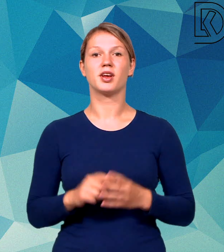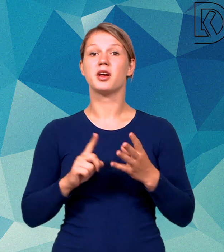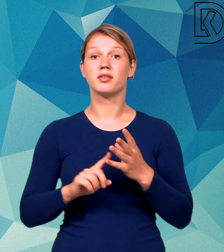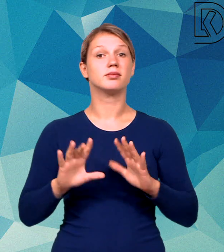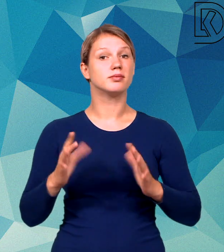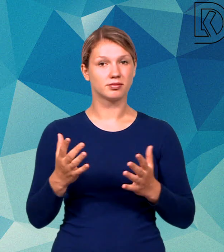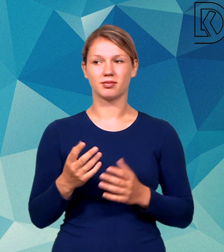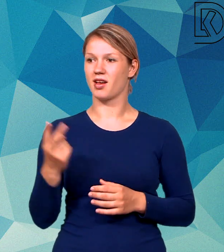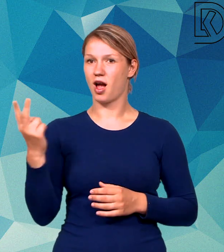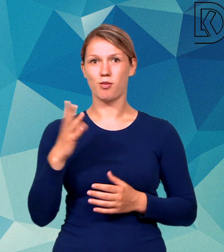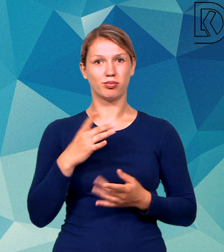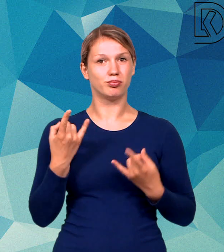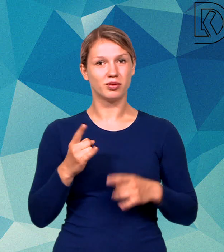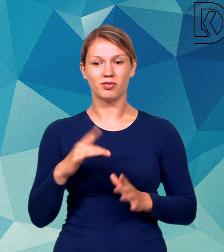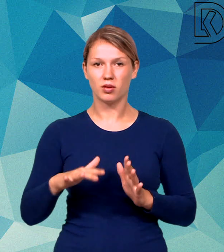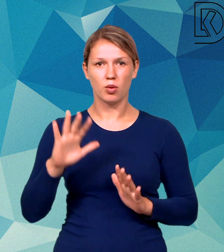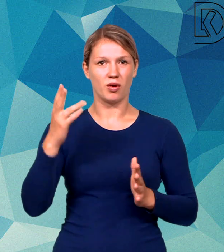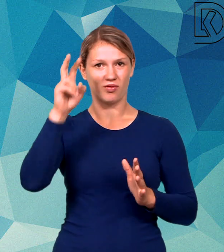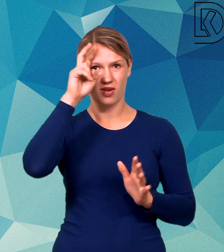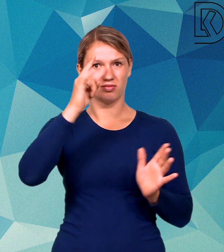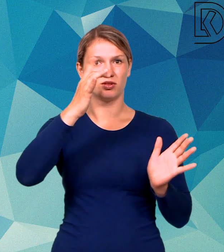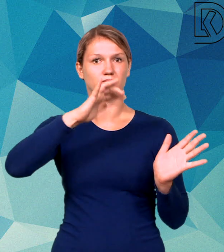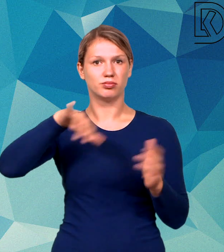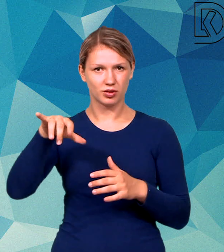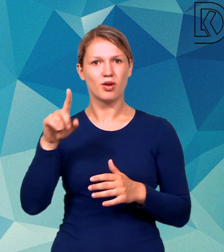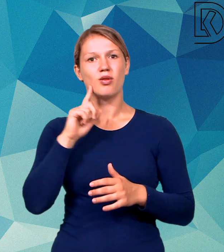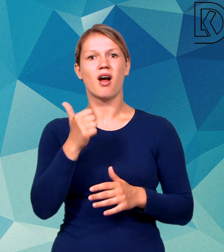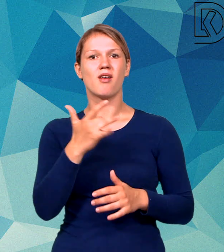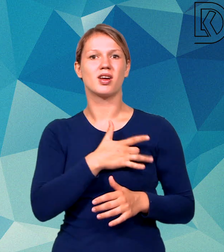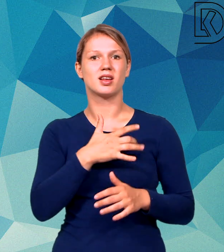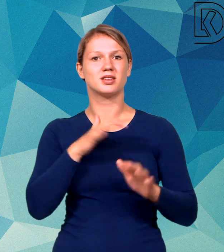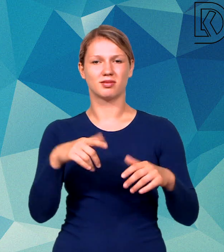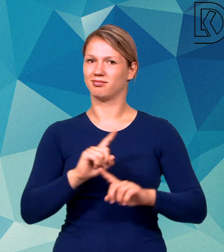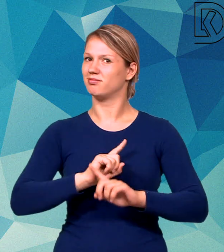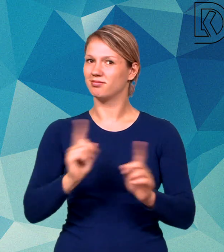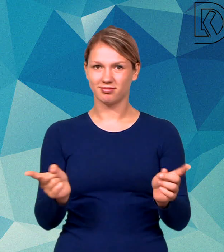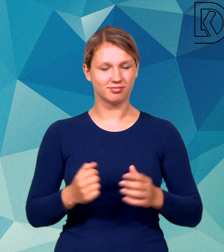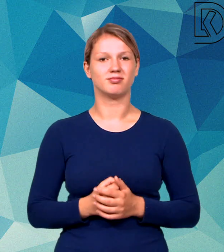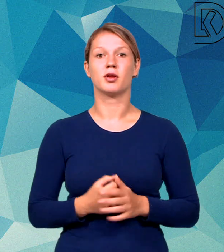Ketvirta - jeigu iš norinčiųjų anksčiau jau buvo atimtas įsivaikintas vaikas, pakartotinai įsivaikinti draudžiama.